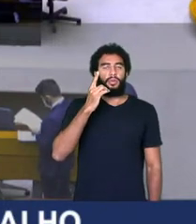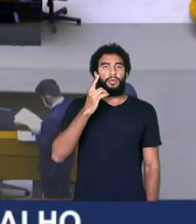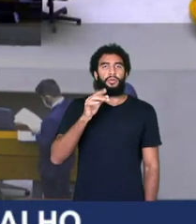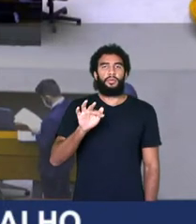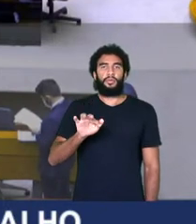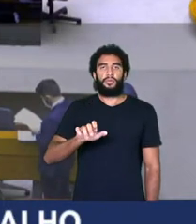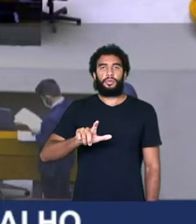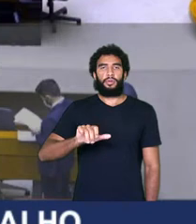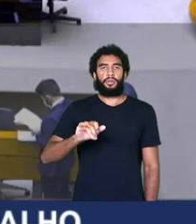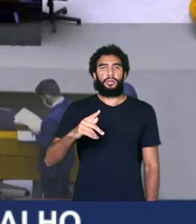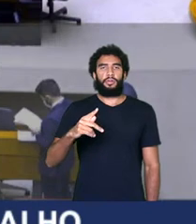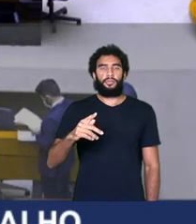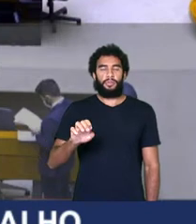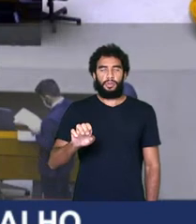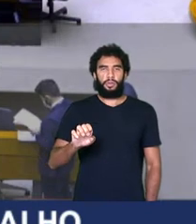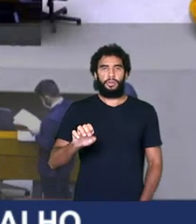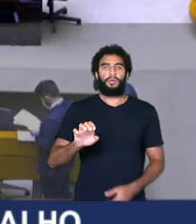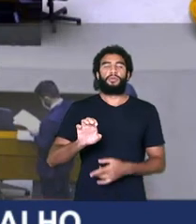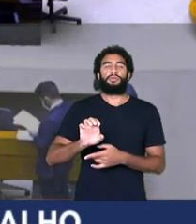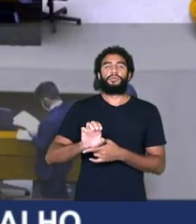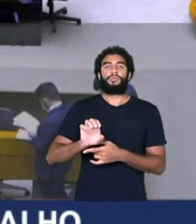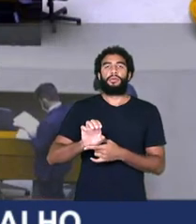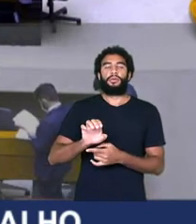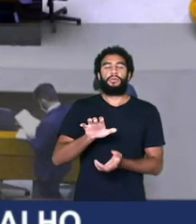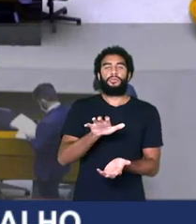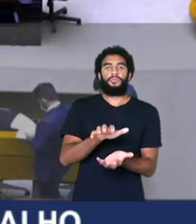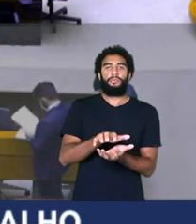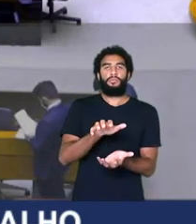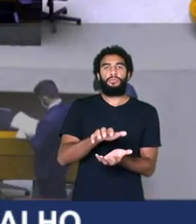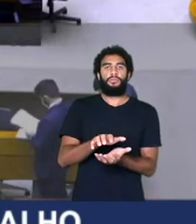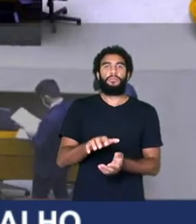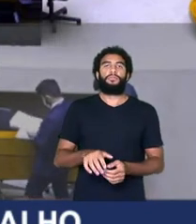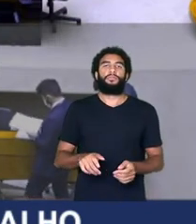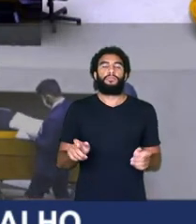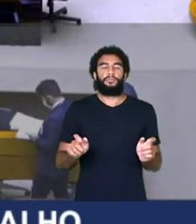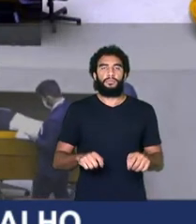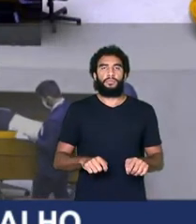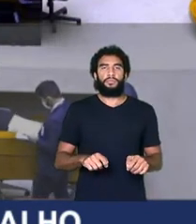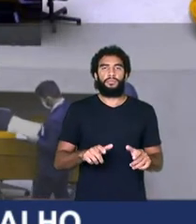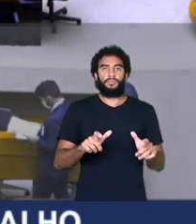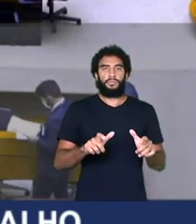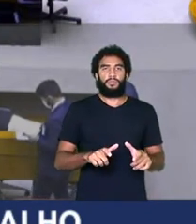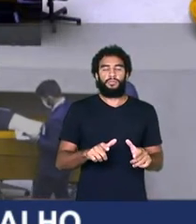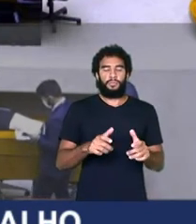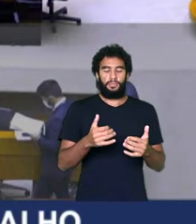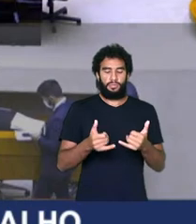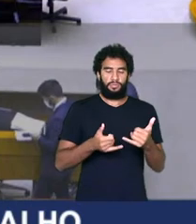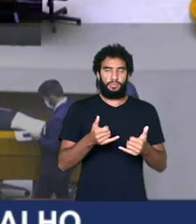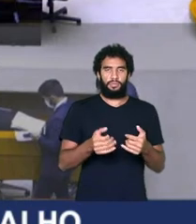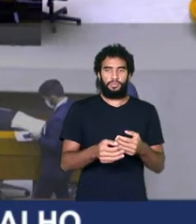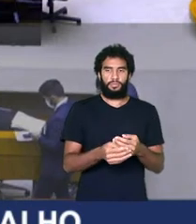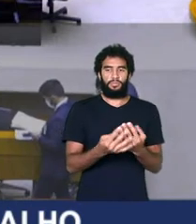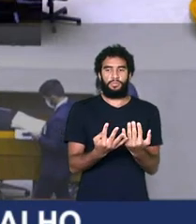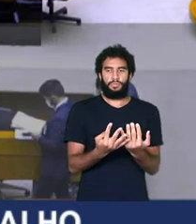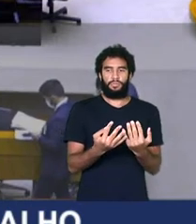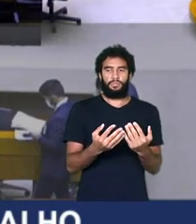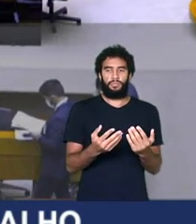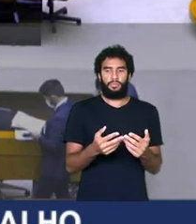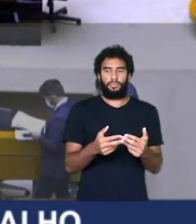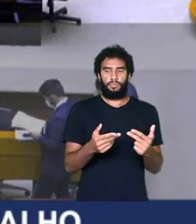DEPUTADO FELIPE CARRERAS DO PSB DE PERNAMBUCO, ELE REGULAMENTA A ABERTURA DE CASSINOS DE ACORDO COM O TEXTO